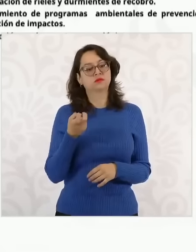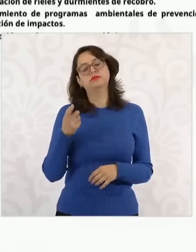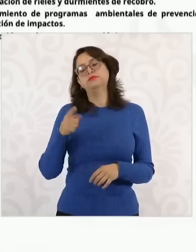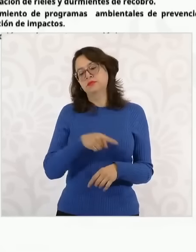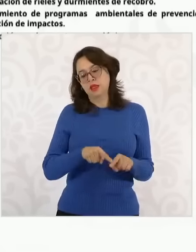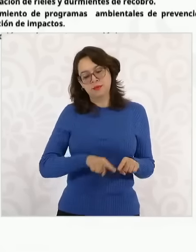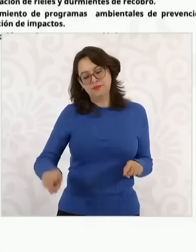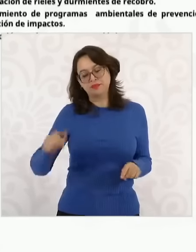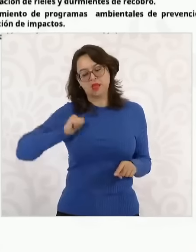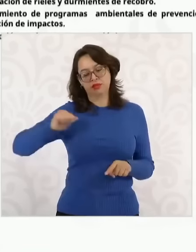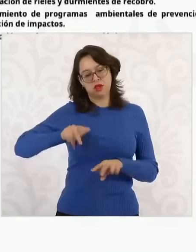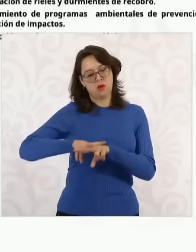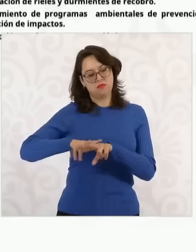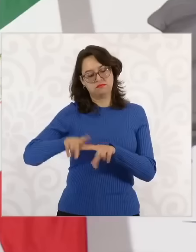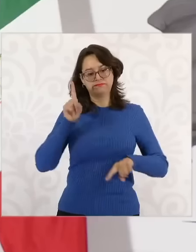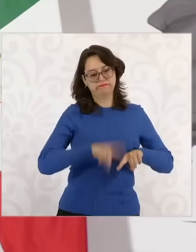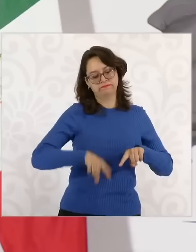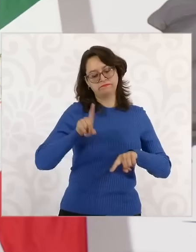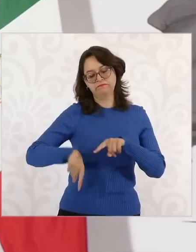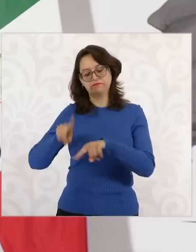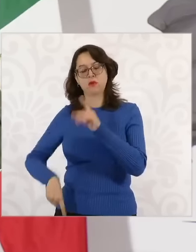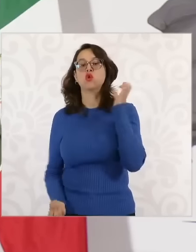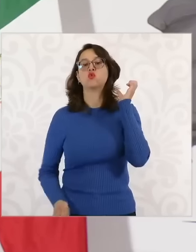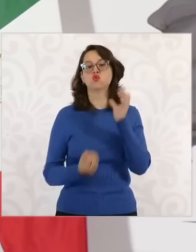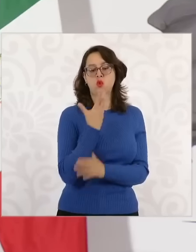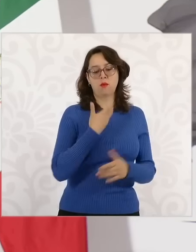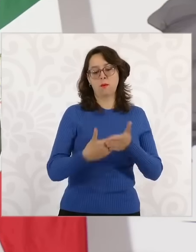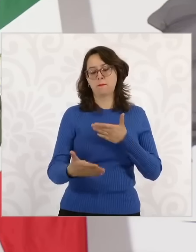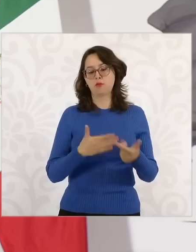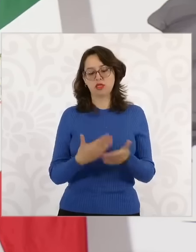construyendo nuevos terraplenes, acercando materiales, haciendo ingeniería y trabajando